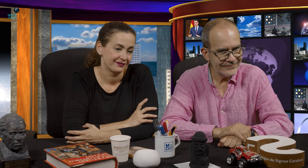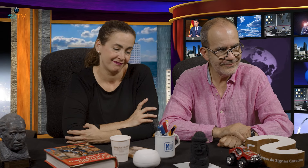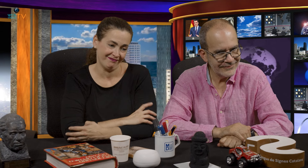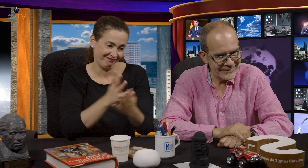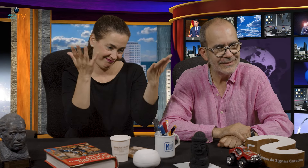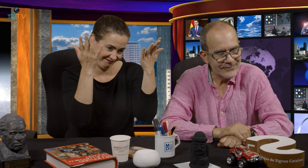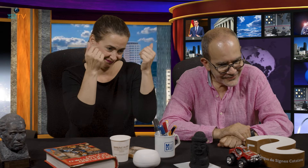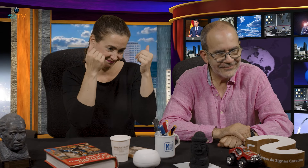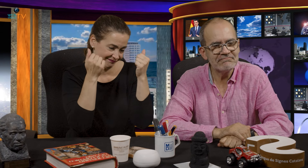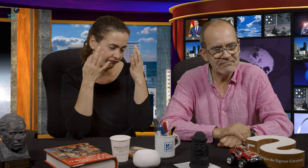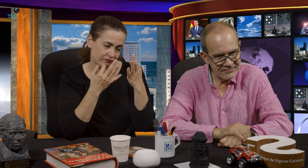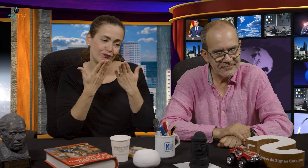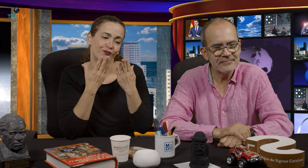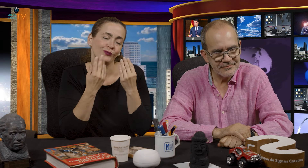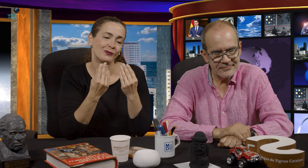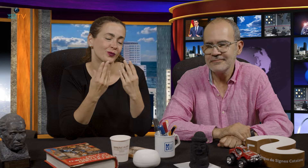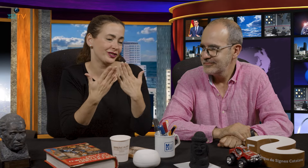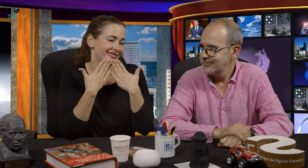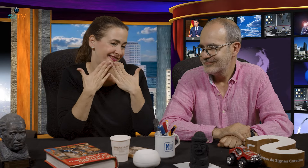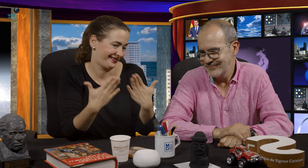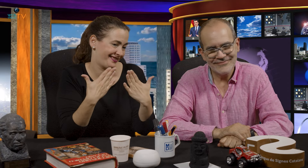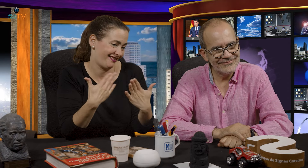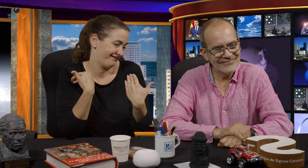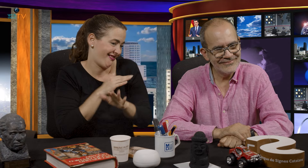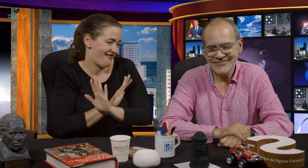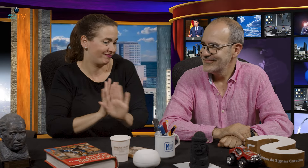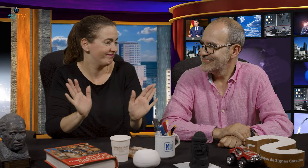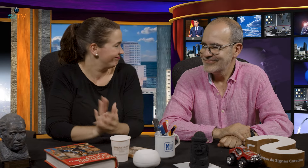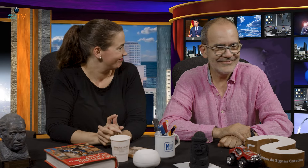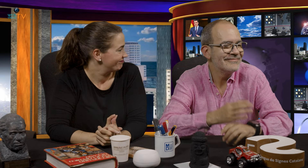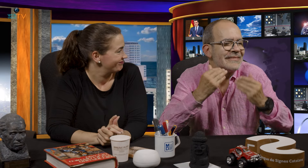Adiós. Muchísimas gracias.